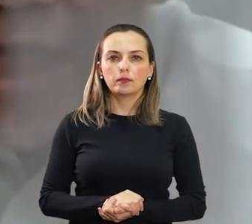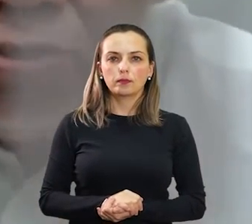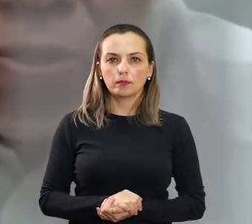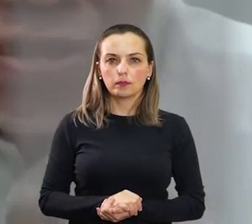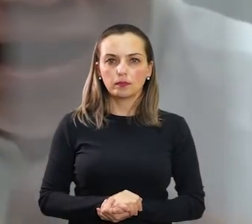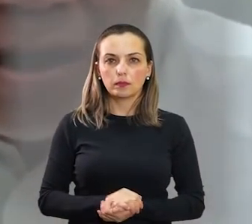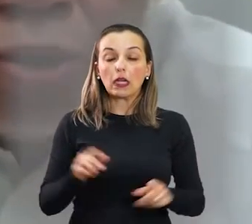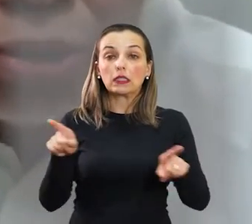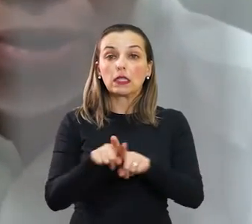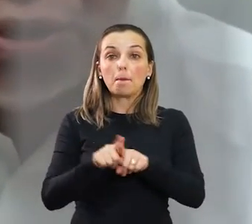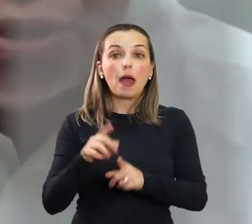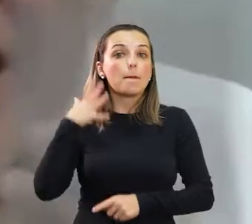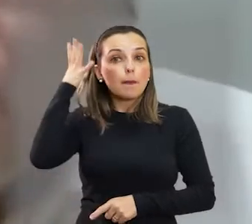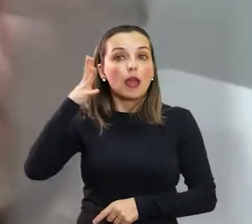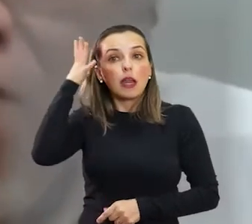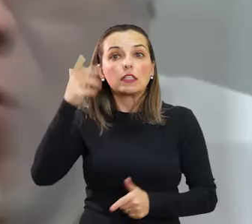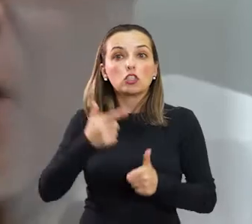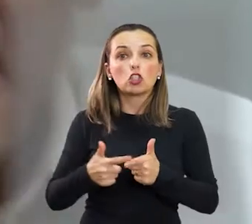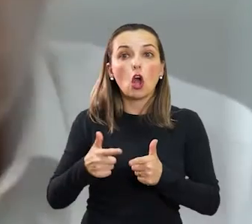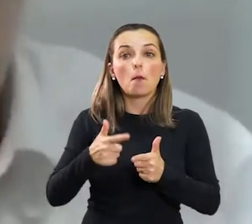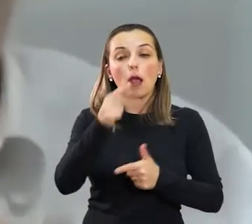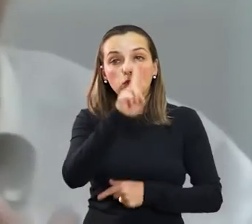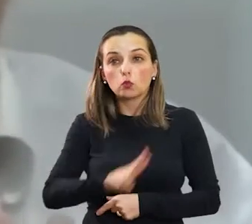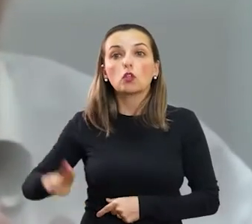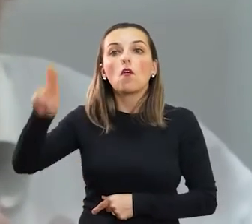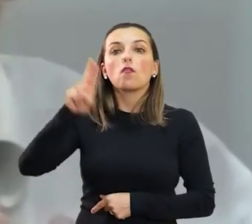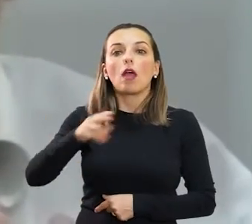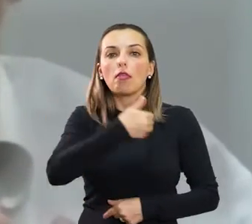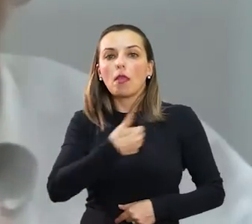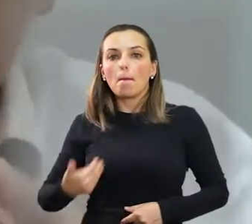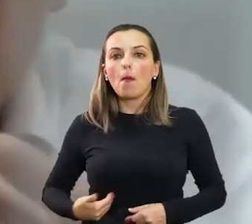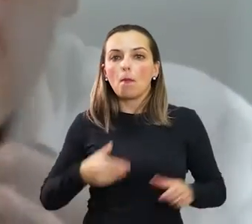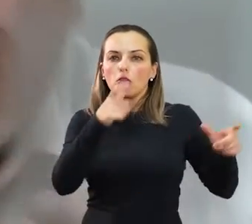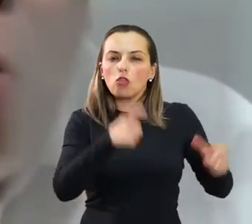de recursos. E o professor lembrou as pressões que as universidades públicas, local onde se faz ciência, onde se faz reflexão crítica, tem sofrido.